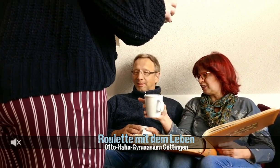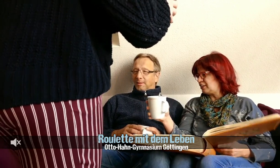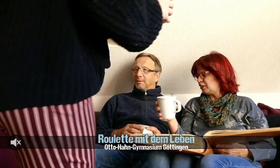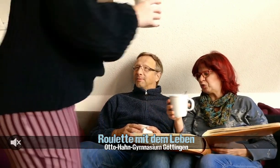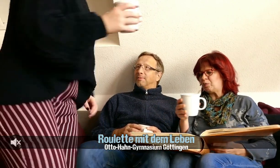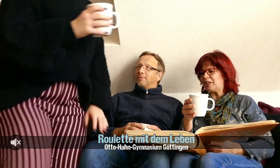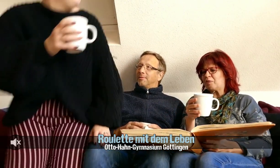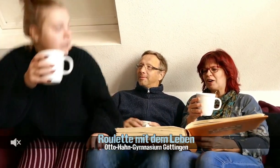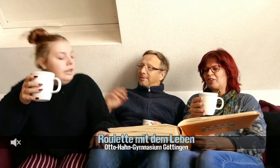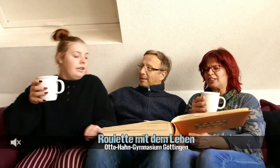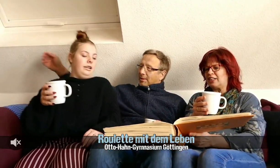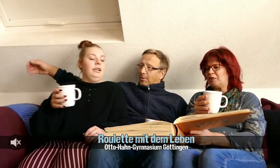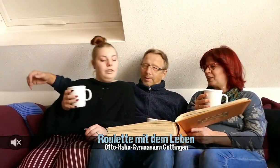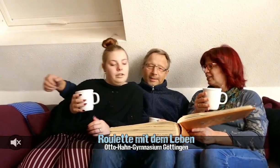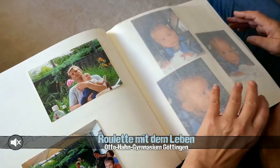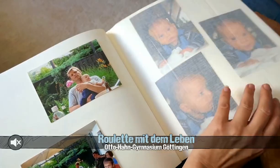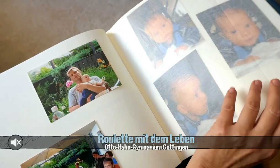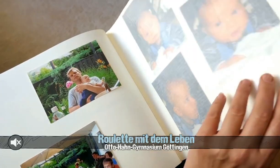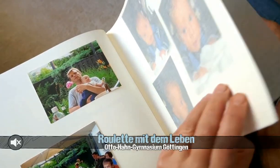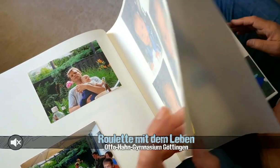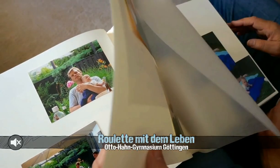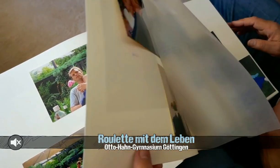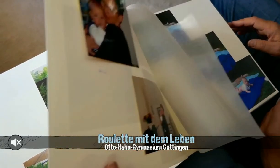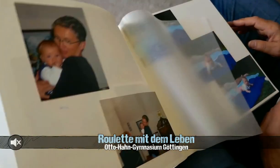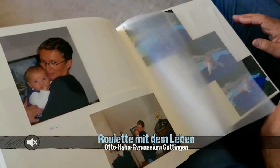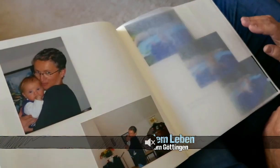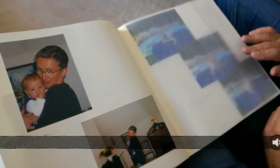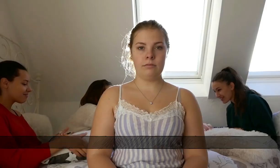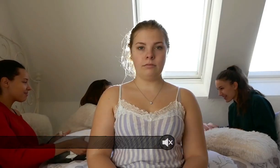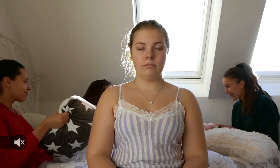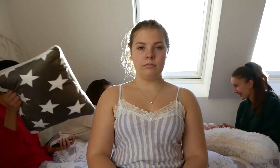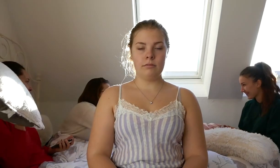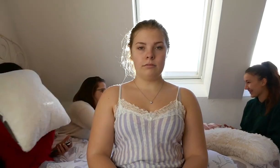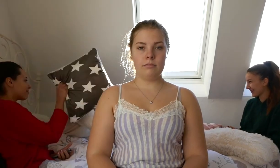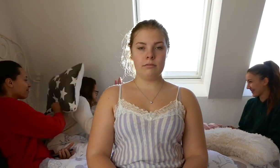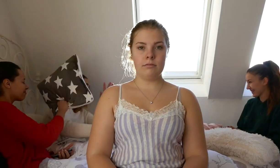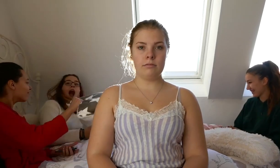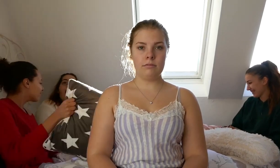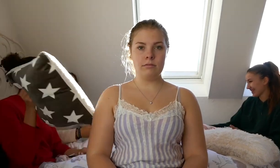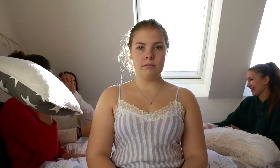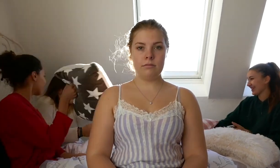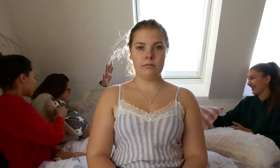Dadurch schätze ich unsere gemeinsamen Momente nur umso mehr. Ansonsten mache ich viel mit meinen Freunden.